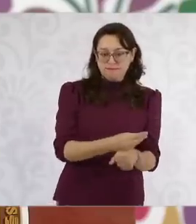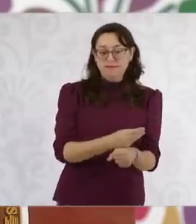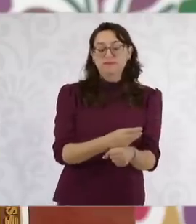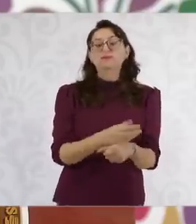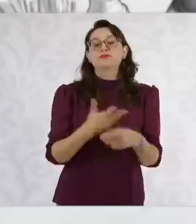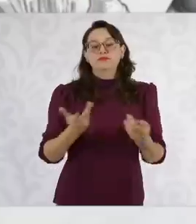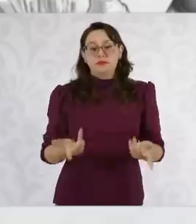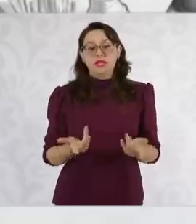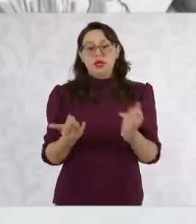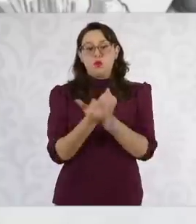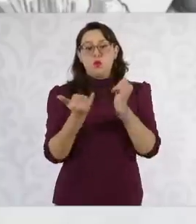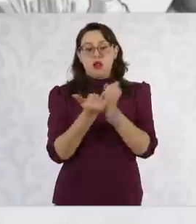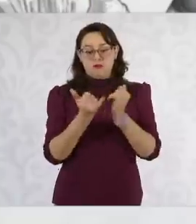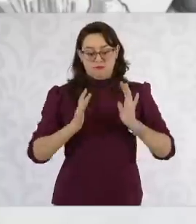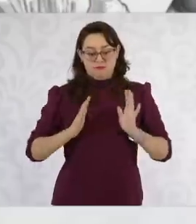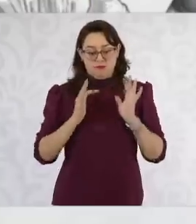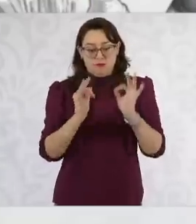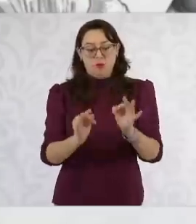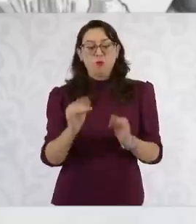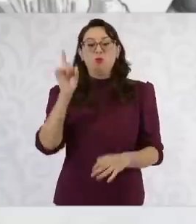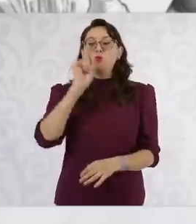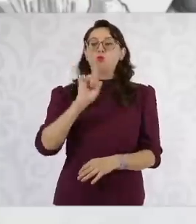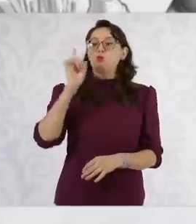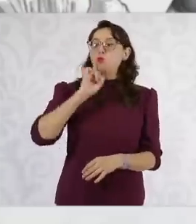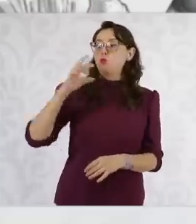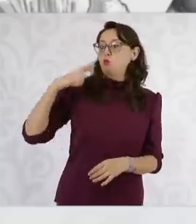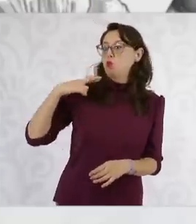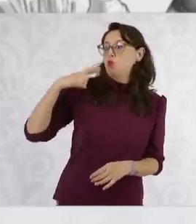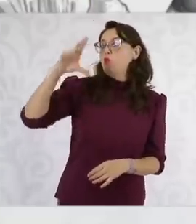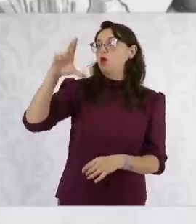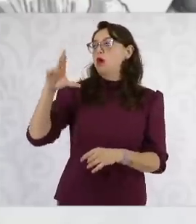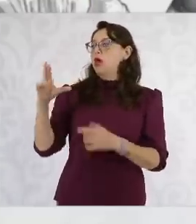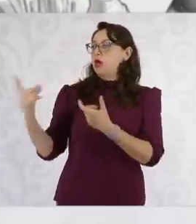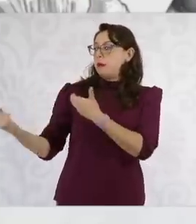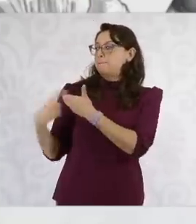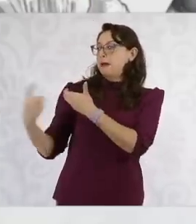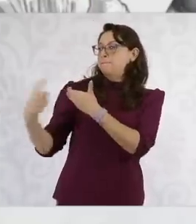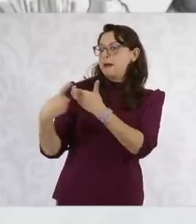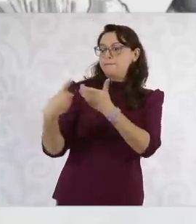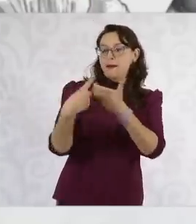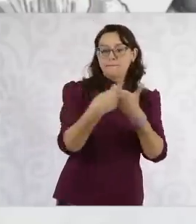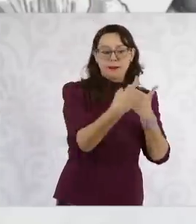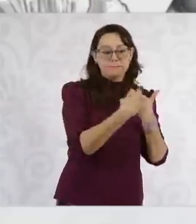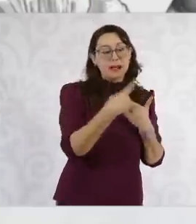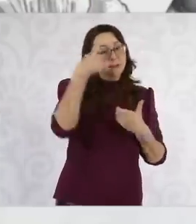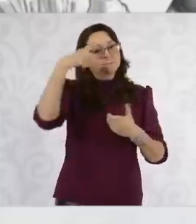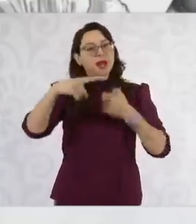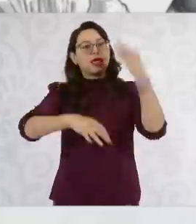de mujeres de voluntarias para el fortalecimiento del conocimiento de los derechos y la denuncia